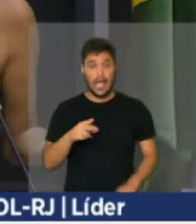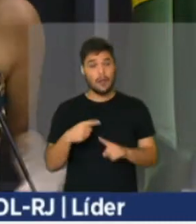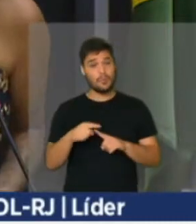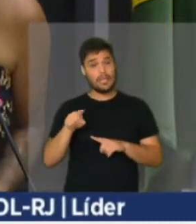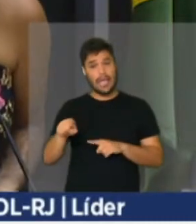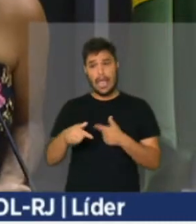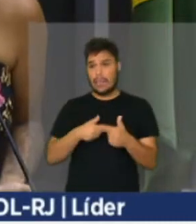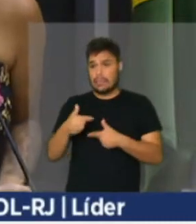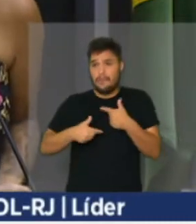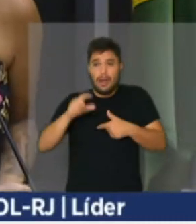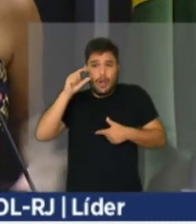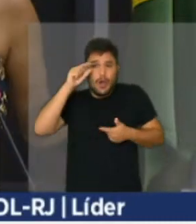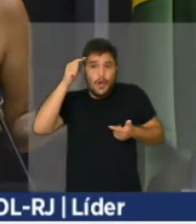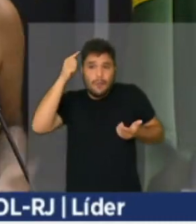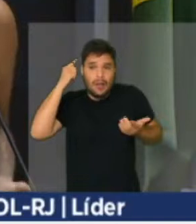MILHÕES DE REAIS, FRUTO DO TRABALHO DE PAULO GUEDES.